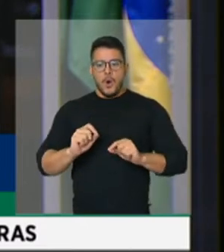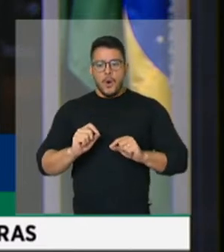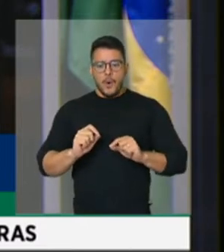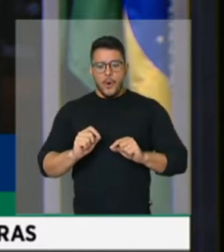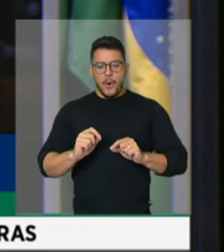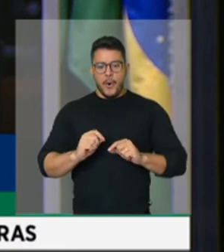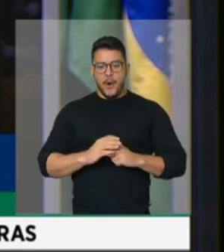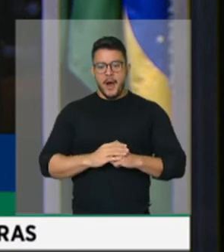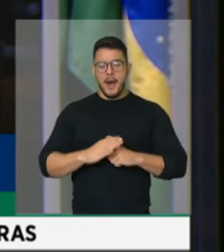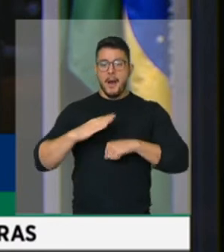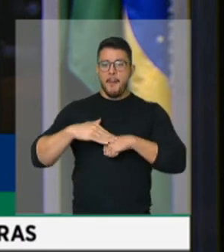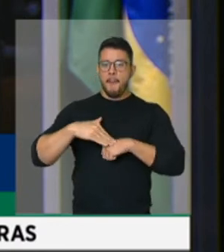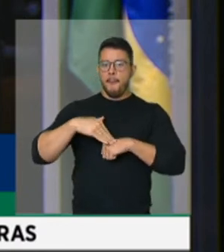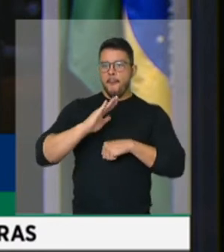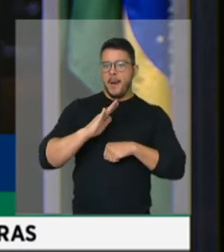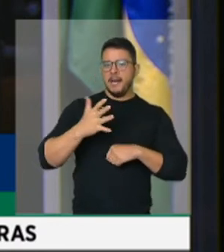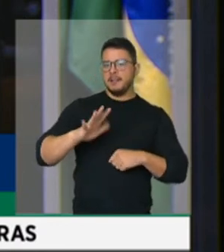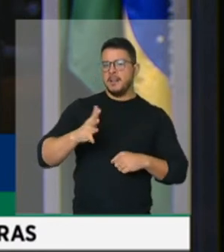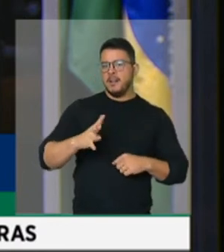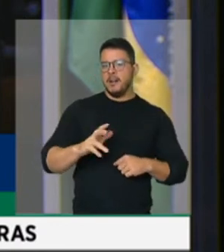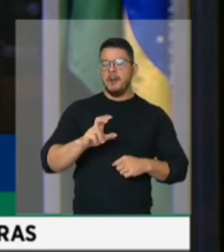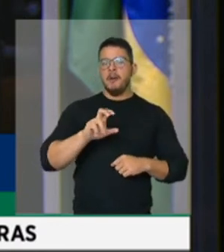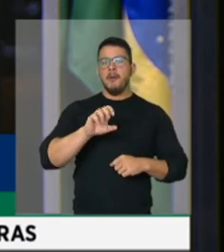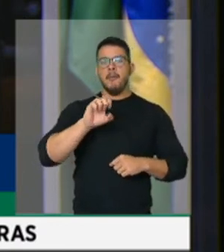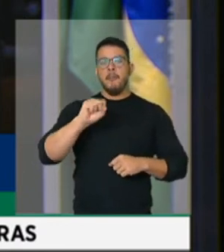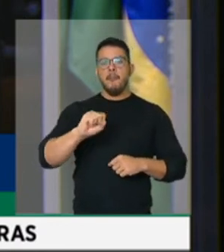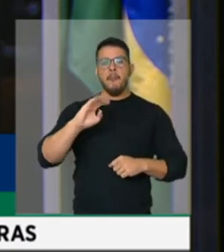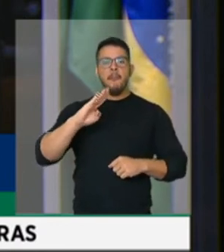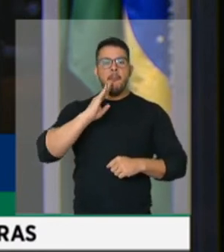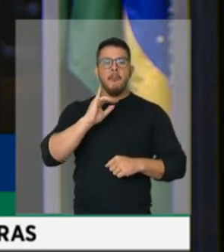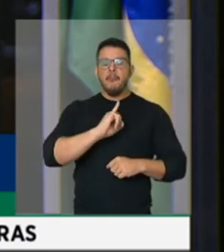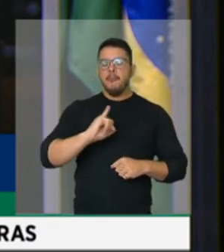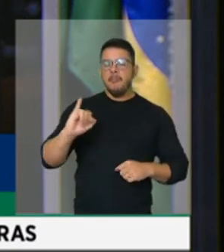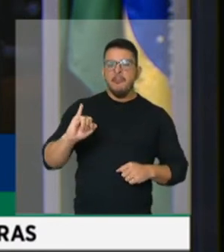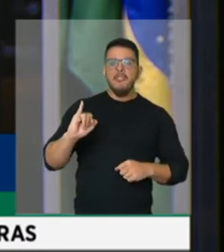NOSSO SETOR ELÉTRICO PAGANDO VALORES MUITO MAIS ALTOS PELA ENERGIA. A DESTINAÇÃO DESSE RECURSO DE FORMA EXCLUSIVA